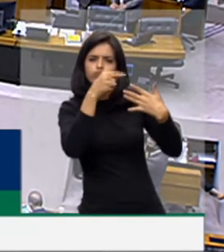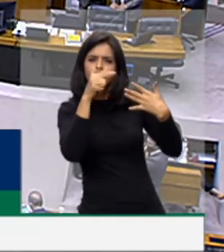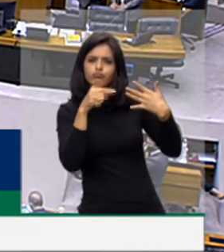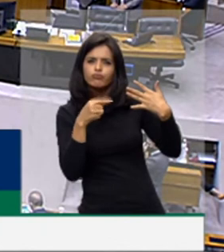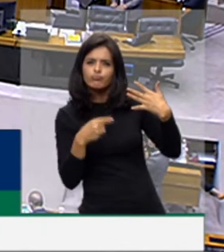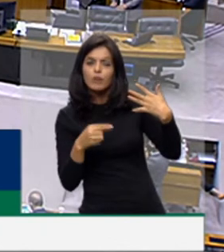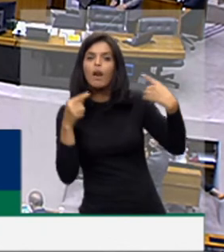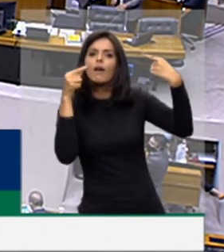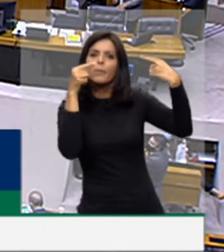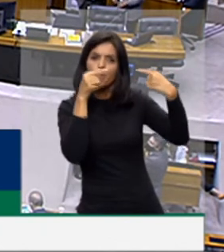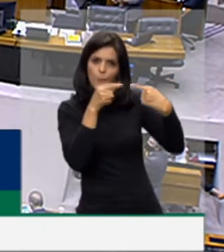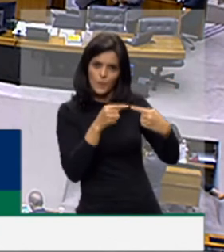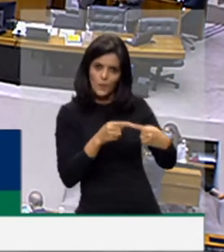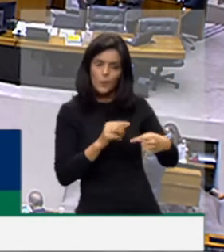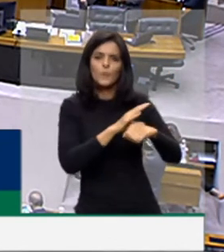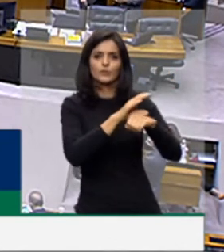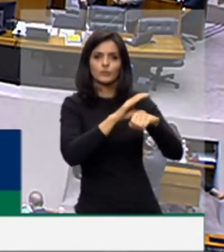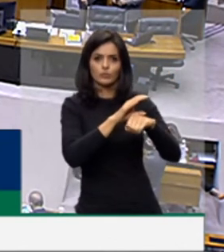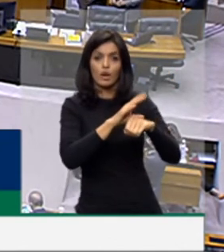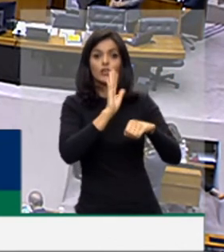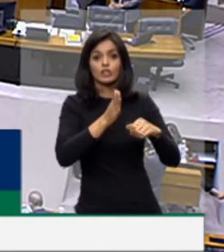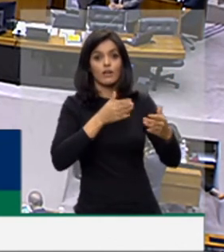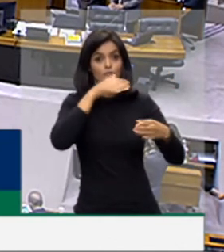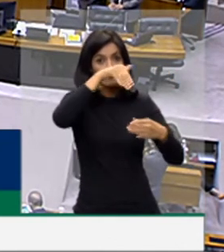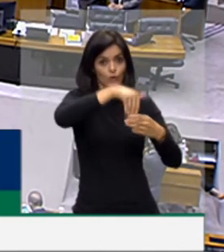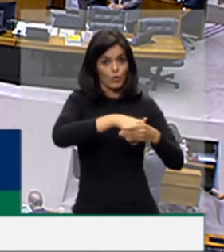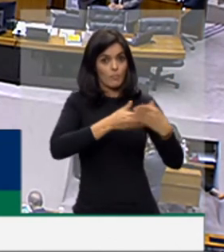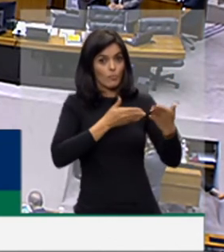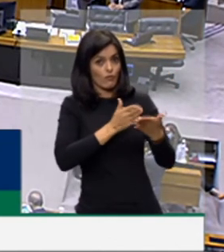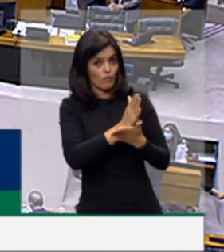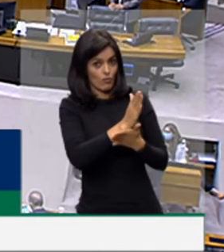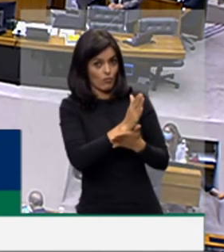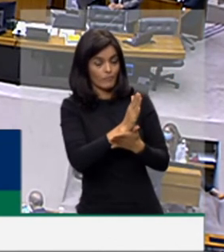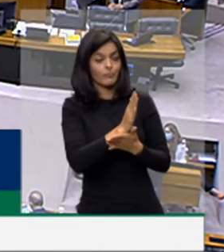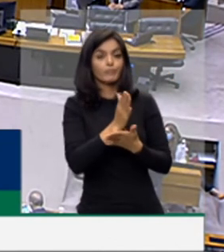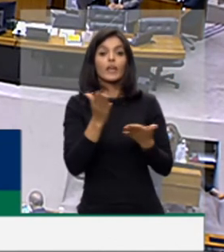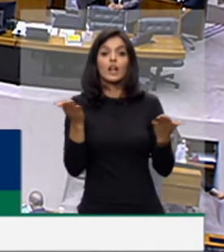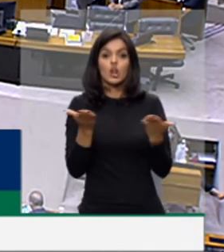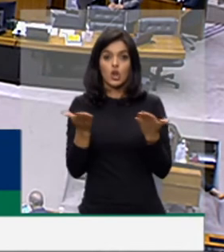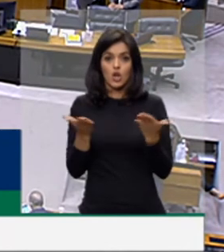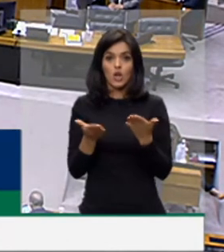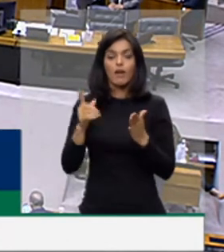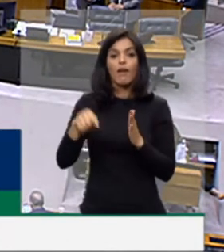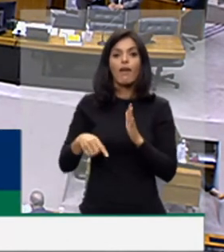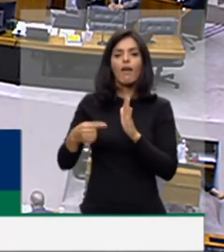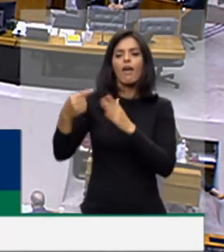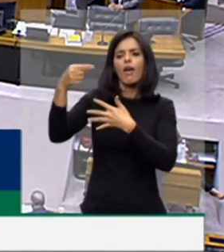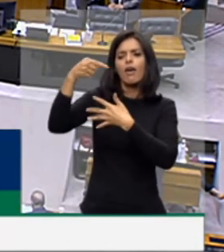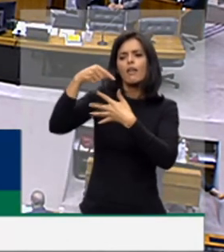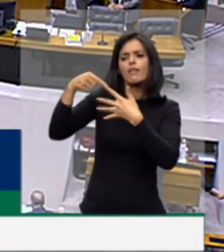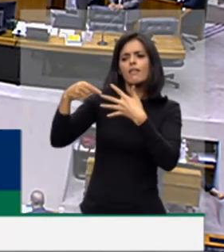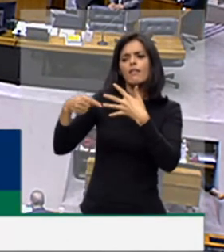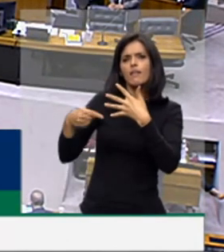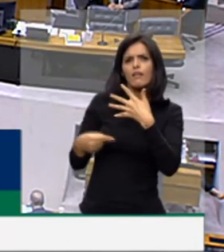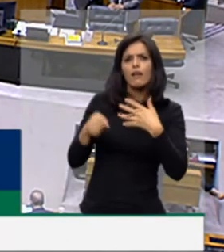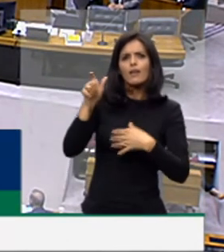O RELATOR DÁ UM PARECER SOBRE OS PRESSUPOSTOS CONSTITUCIONAIS, E TÊM ALGUNS ITENS QUE ELE CONSIDERA QUE ATENDEM AOS PRESSUPOSTOS CONSTITUCIONAIS, ENTÃO OS